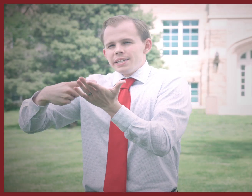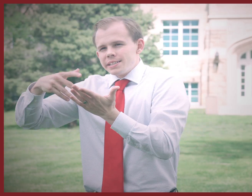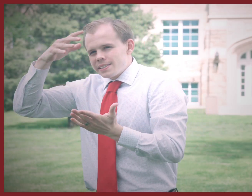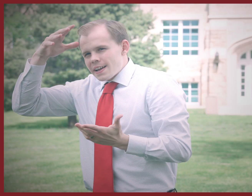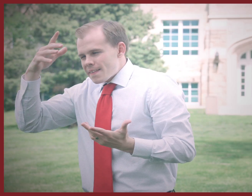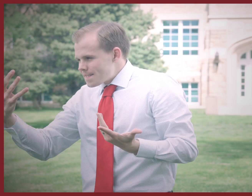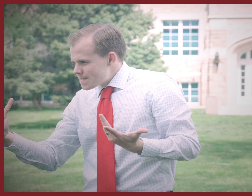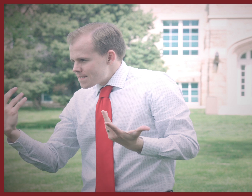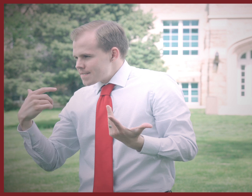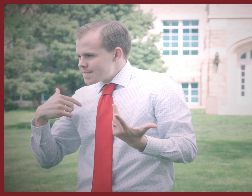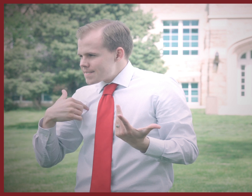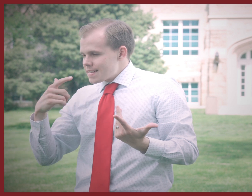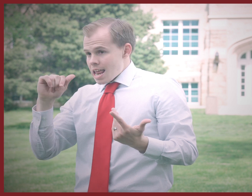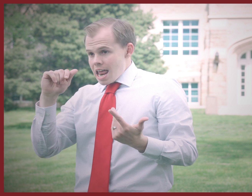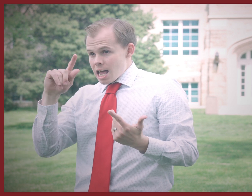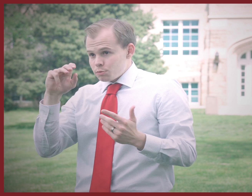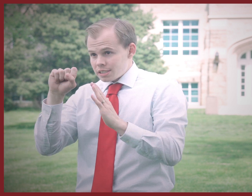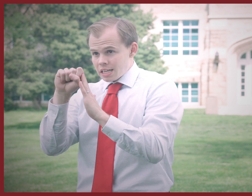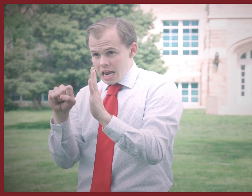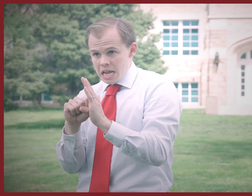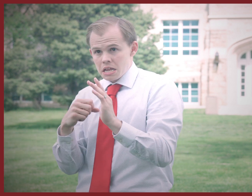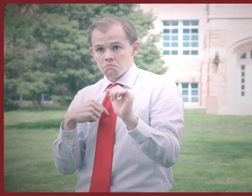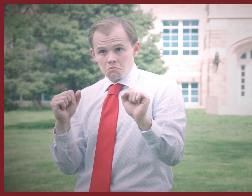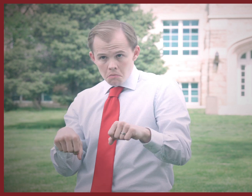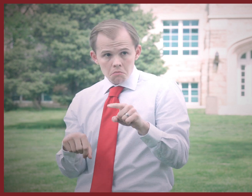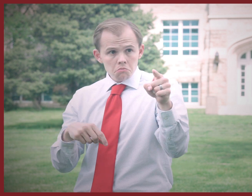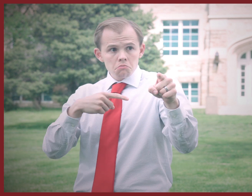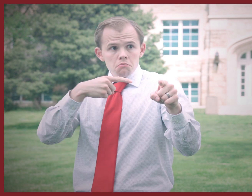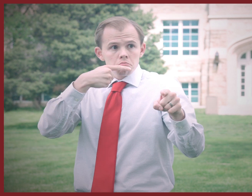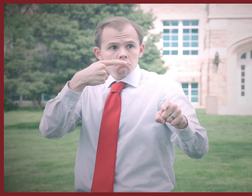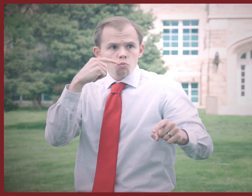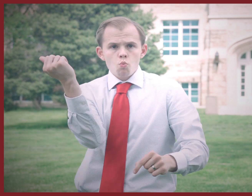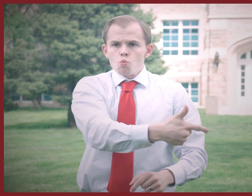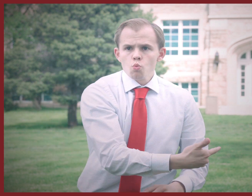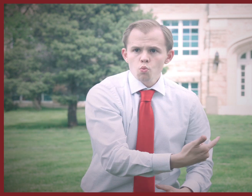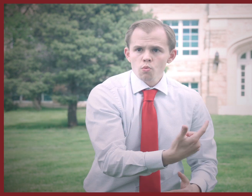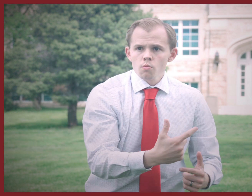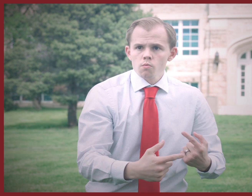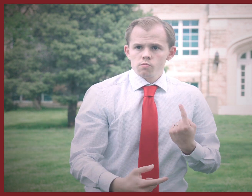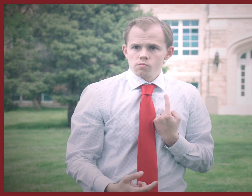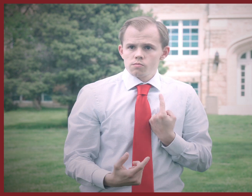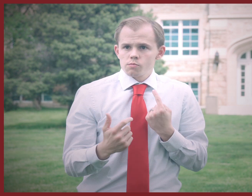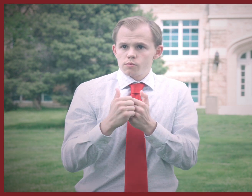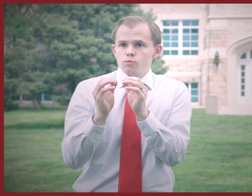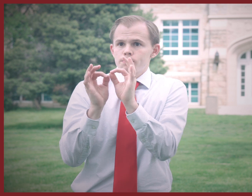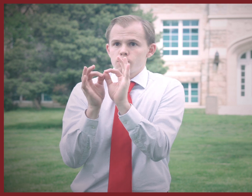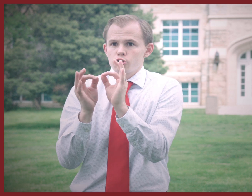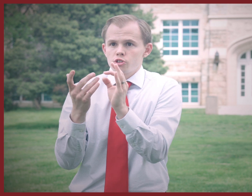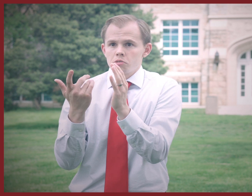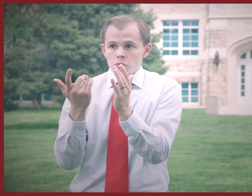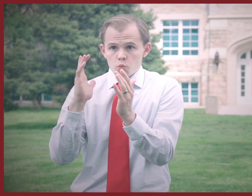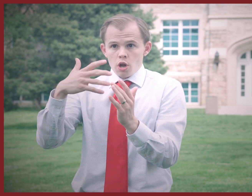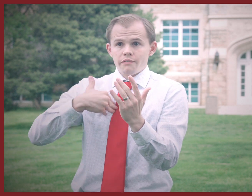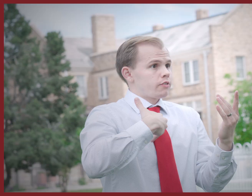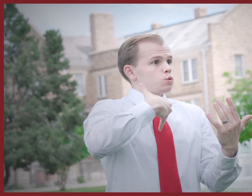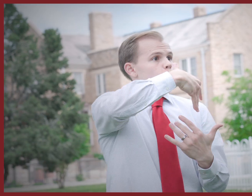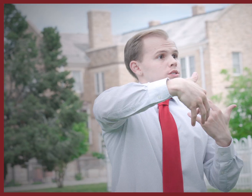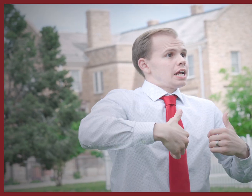pero hablando con mi papá, Adams State, era buena opción, pero solo iba ver personas oyentes. Sería la única persona sorda con un intérprete,